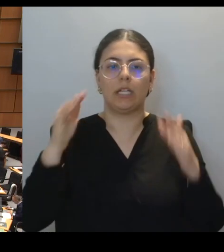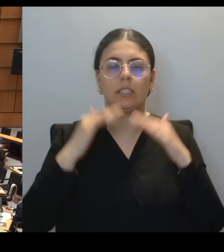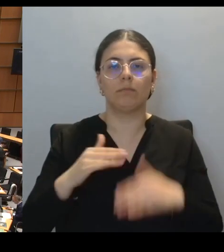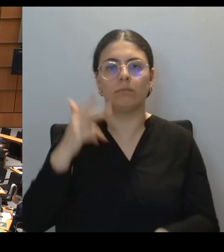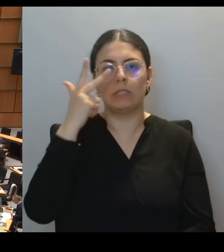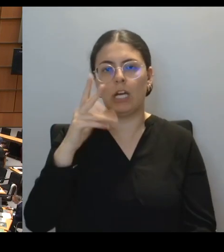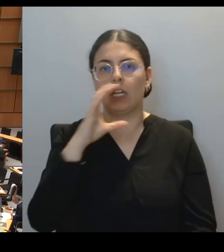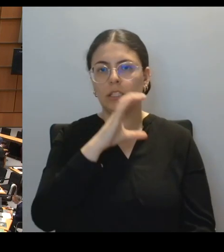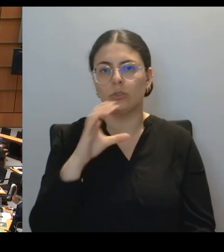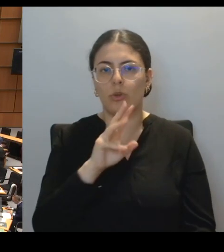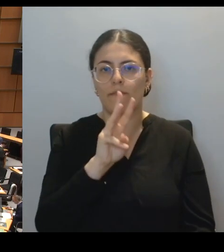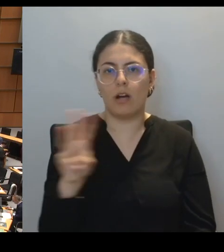Herr Dr. Alexander King